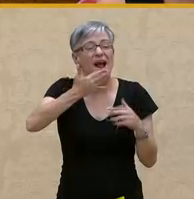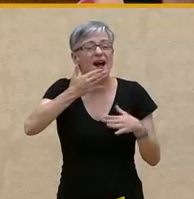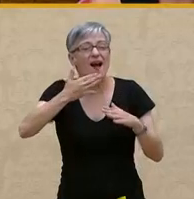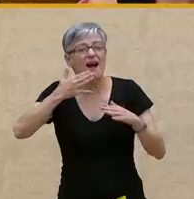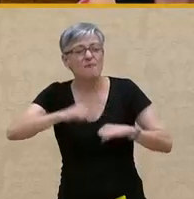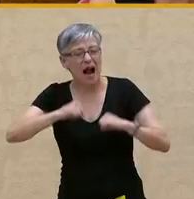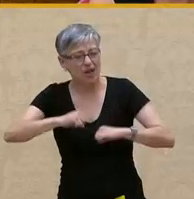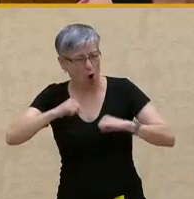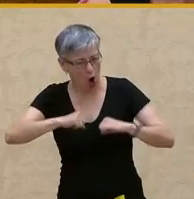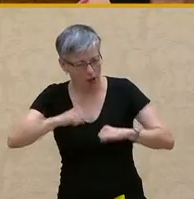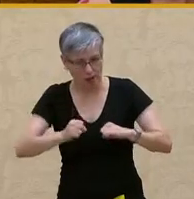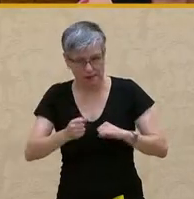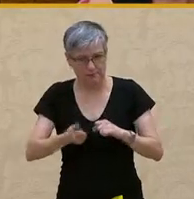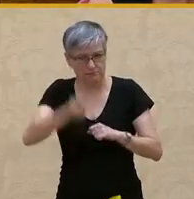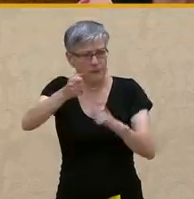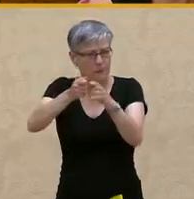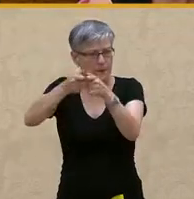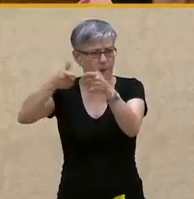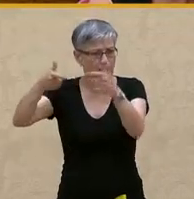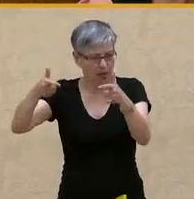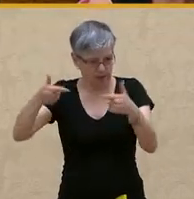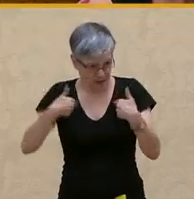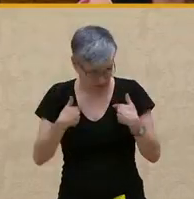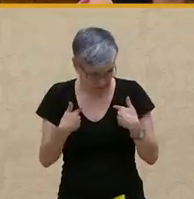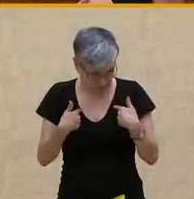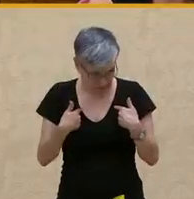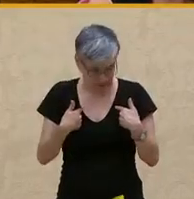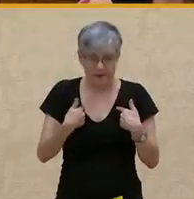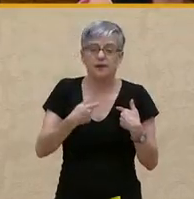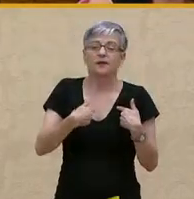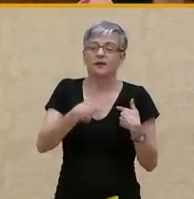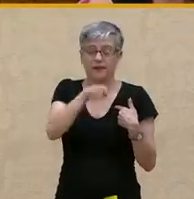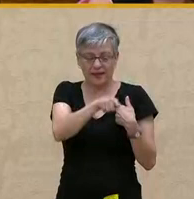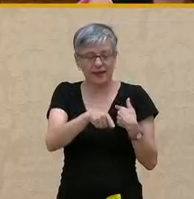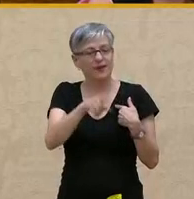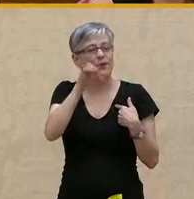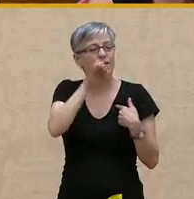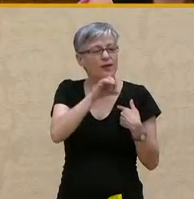cuarta edad, mi madre, igual que yo, ya os contaré, tiene el síndrome de Srogen,